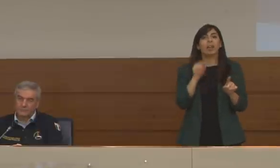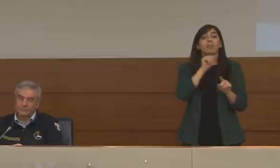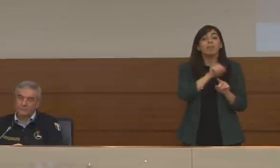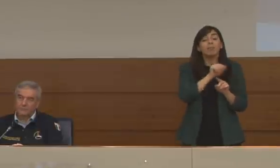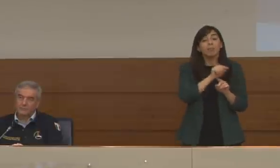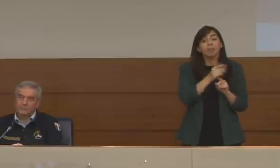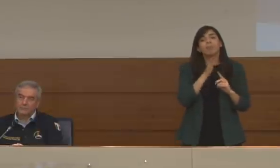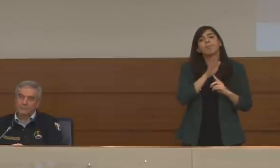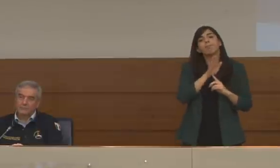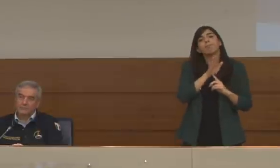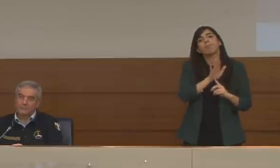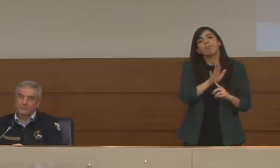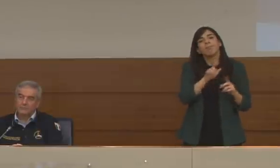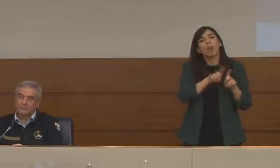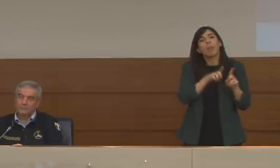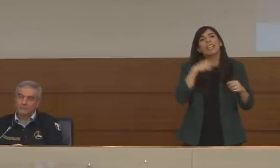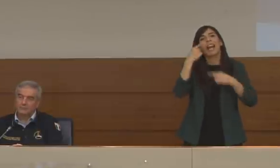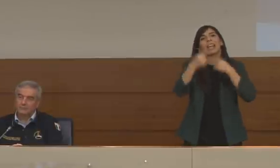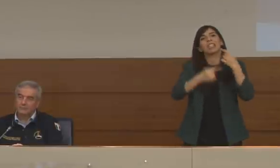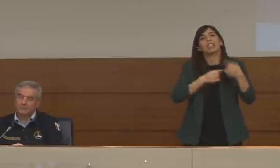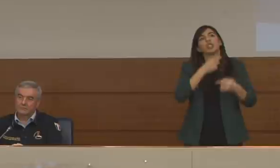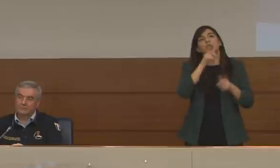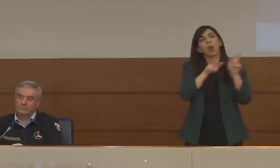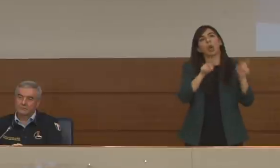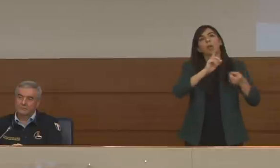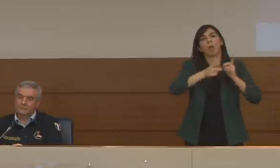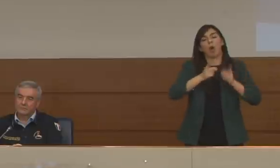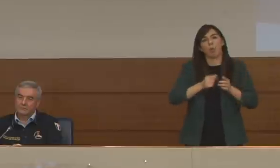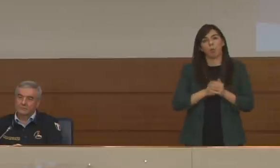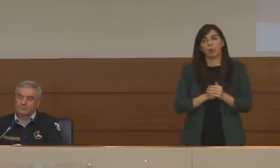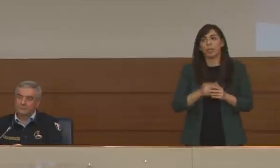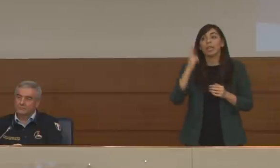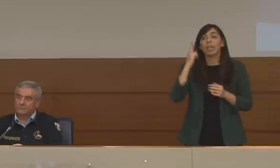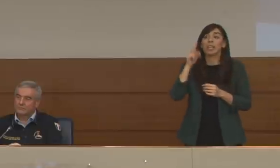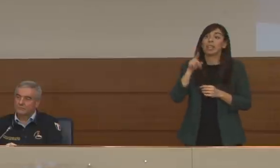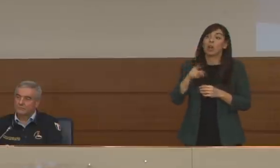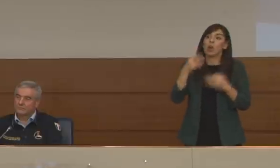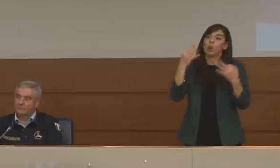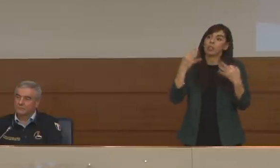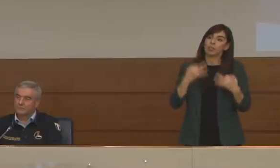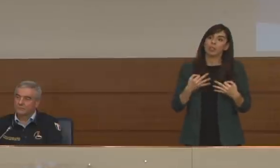diverse tradizioni. Lei si ricorderà probabilmente che noi